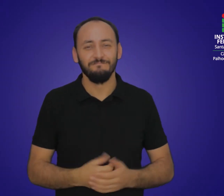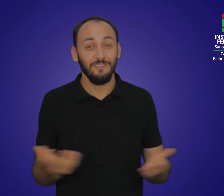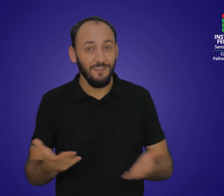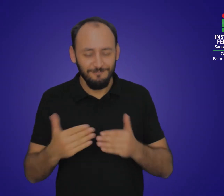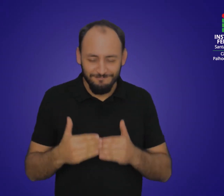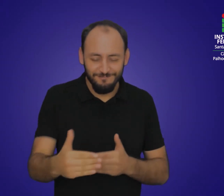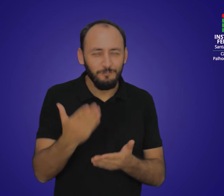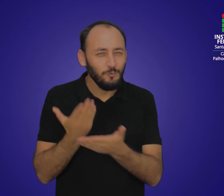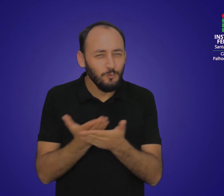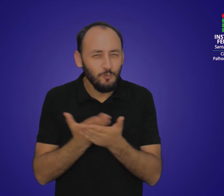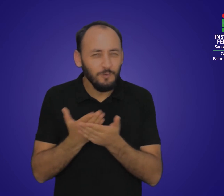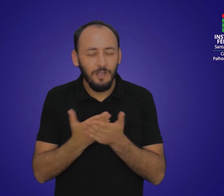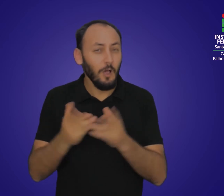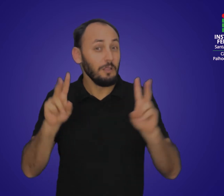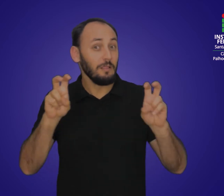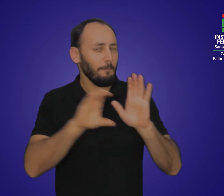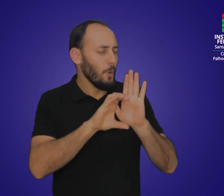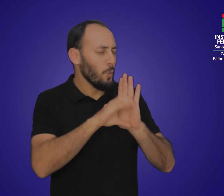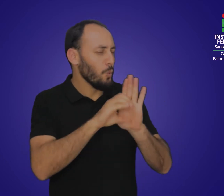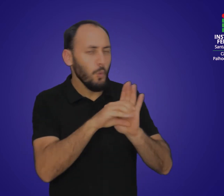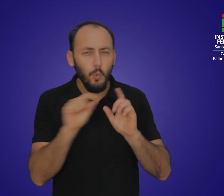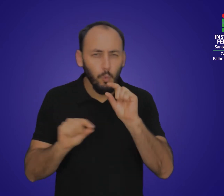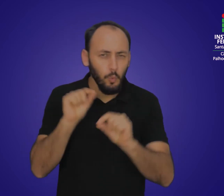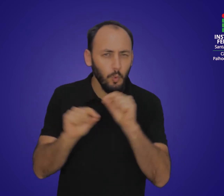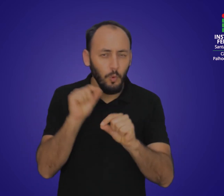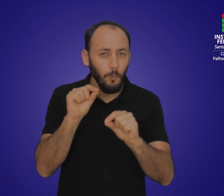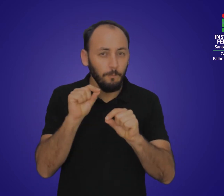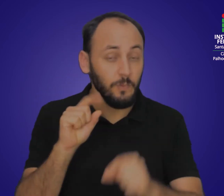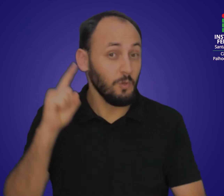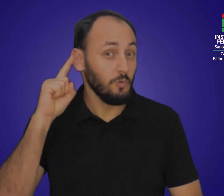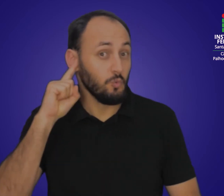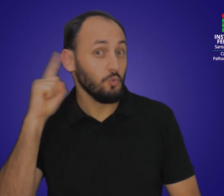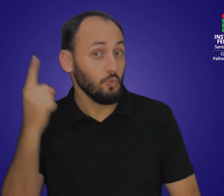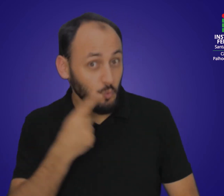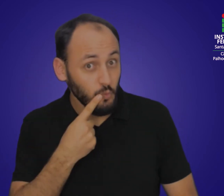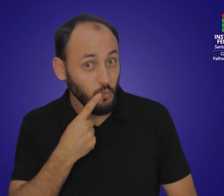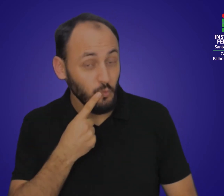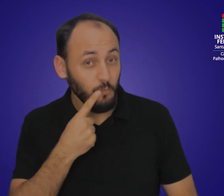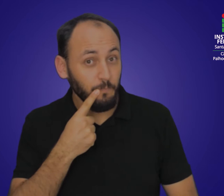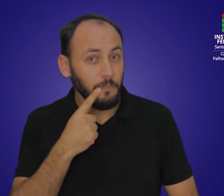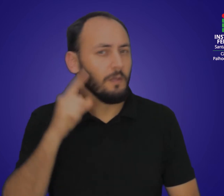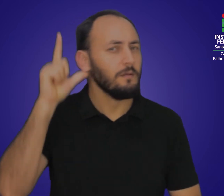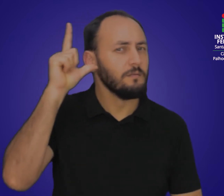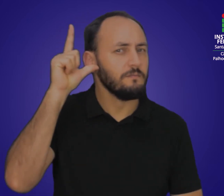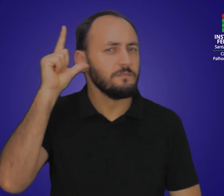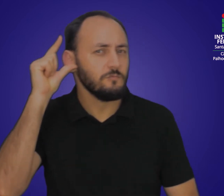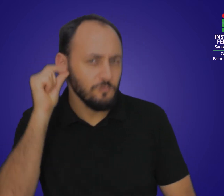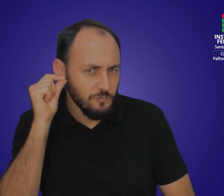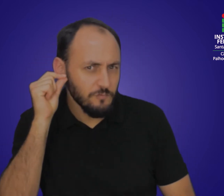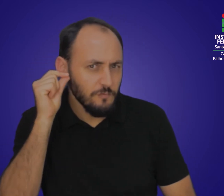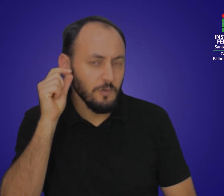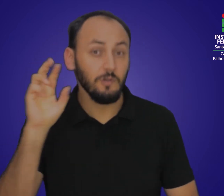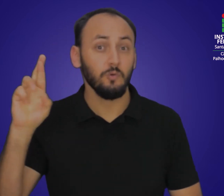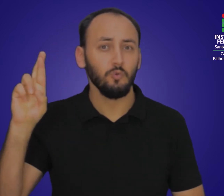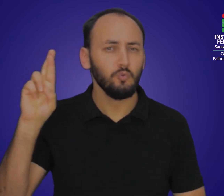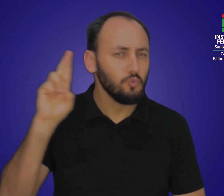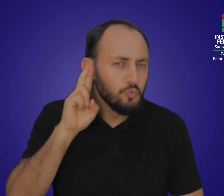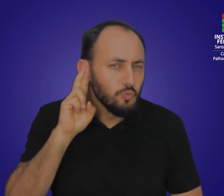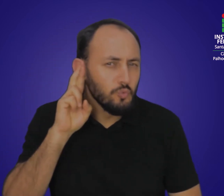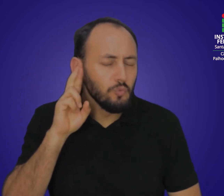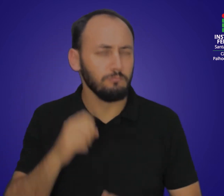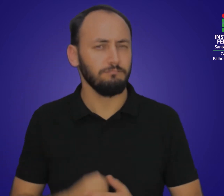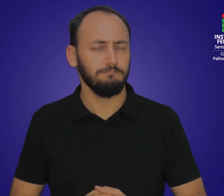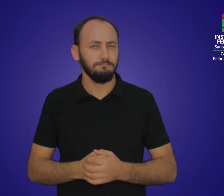Hoje daremos início ao tema "Surdo, Deficiente Auditivo e Surdez".